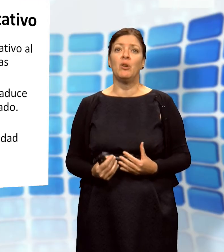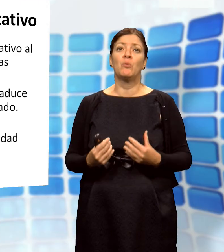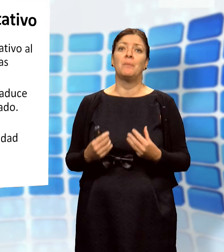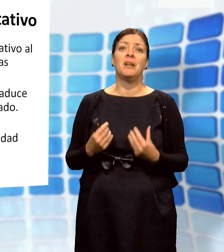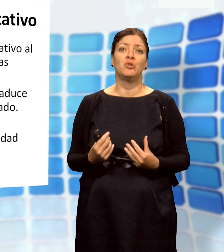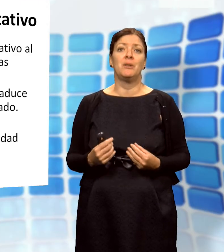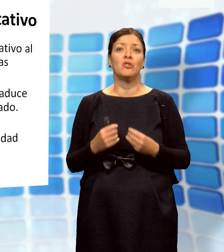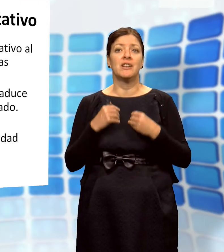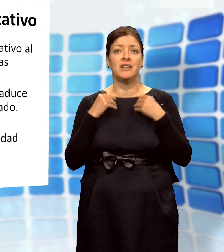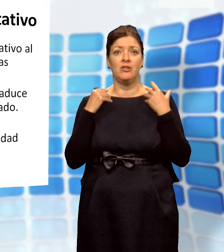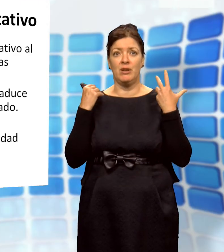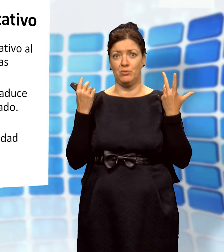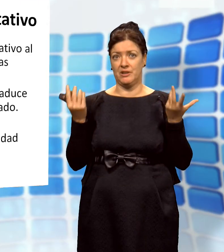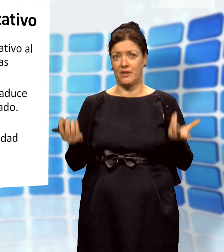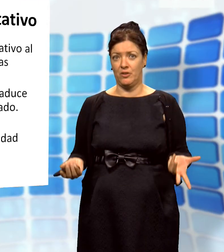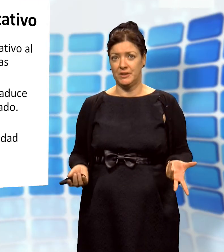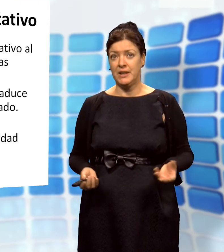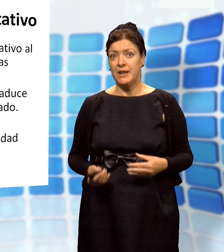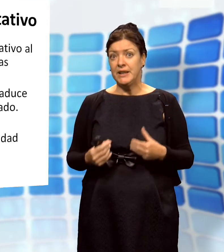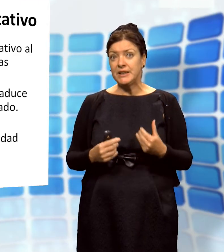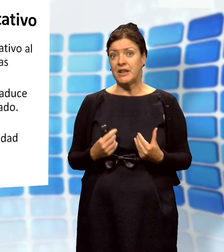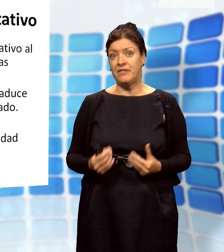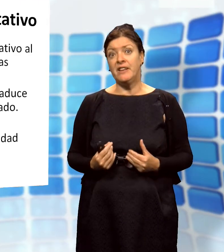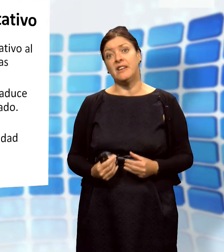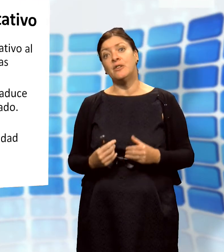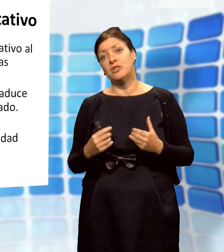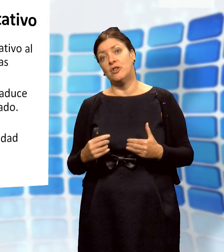al cual apelamos para encontrar sentido a nuestras acciones. Ese referente, tanto externo